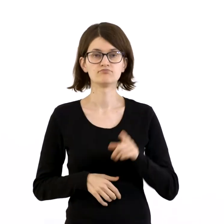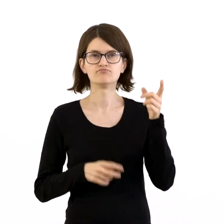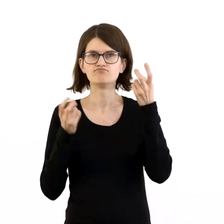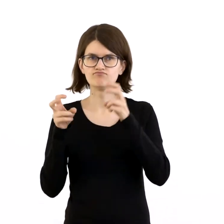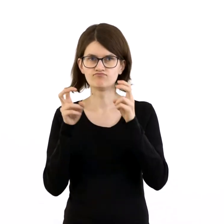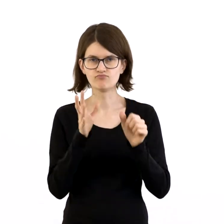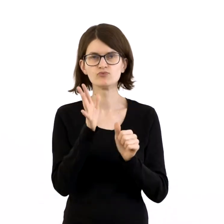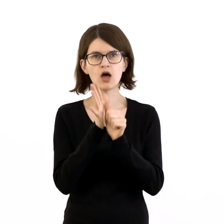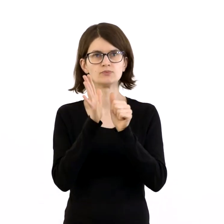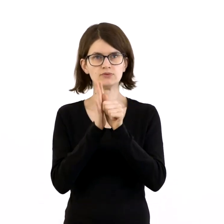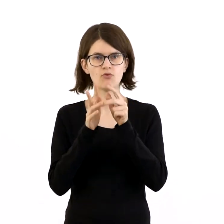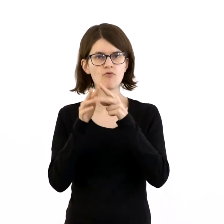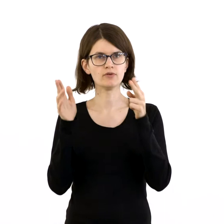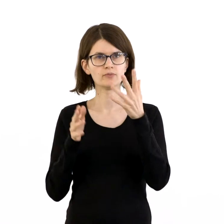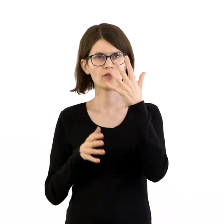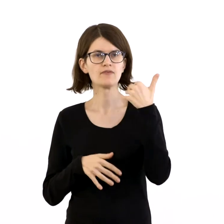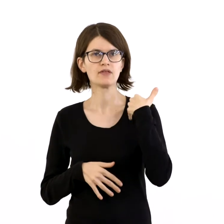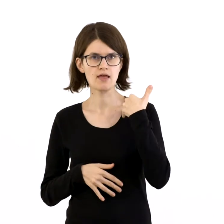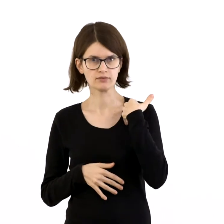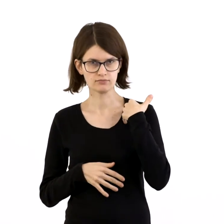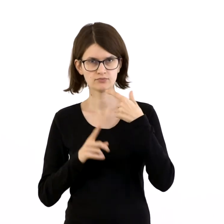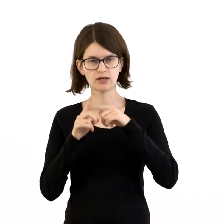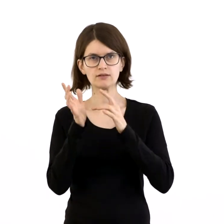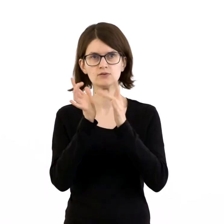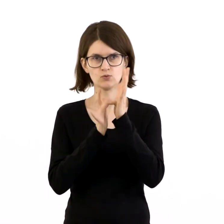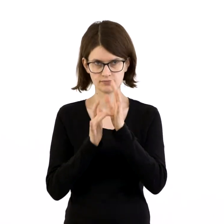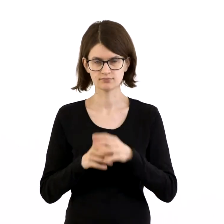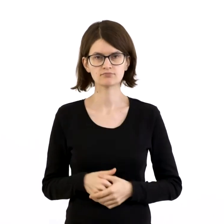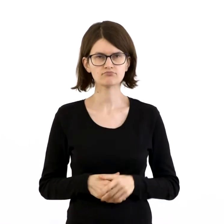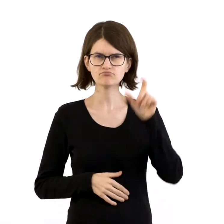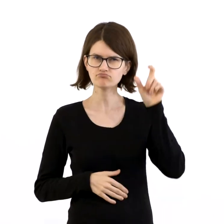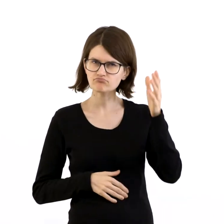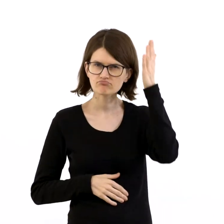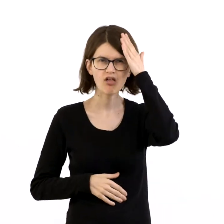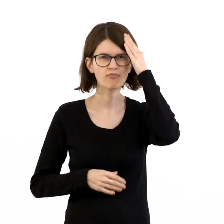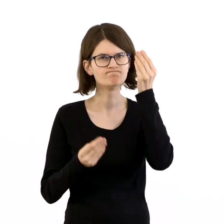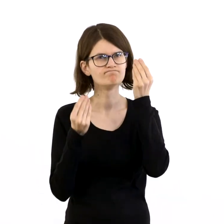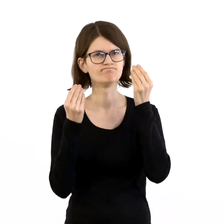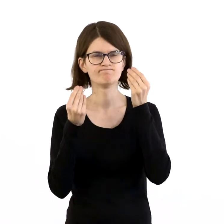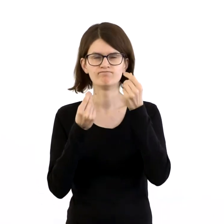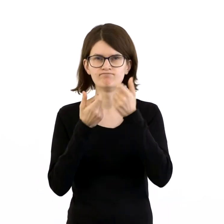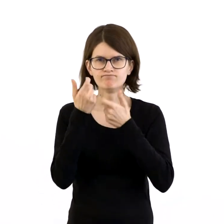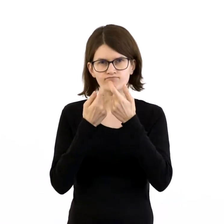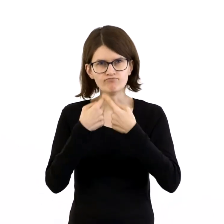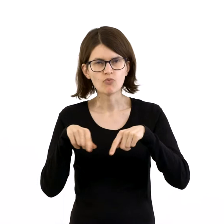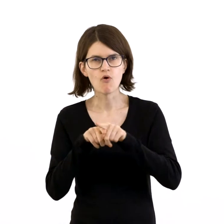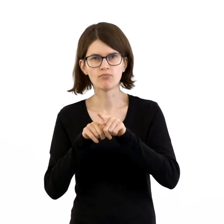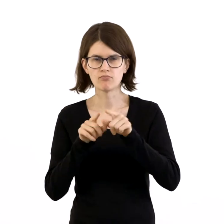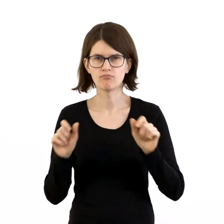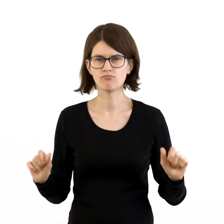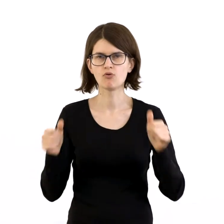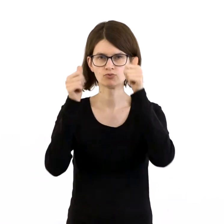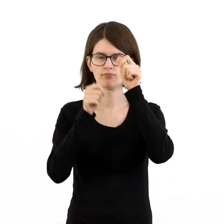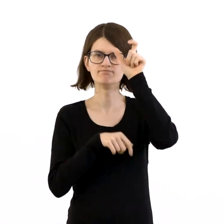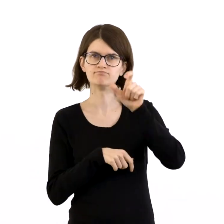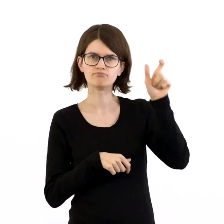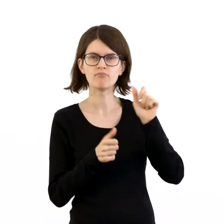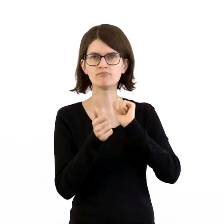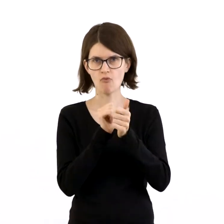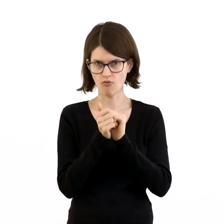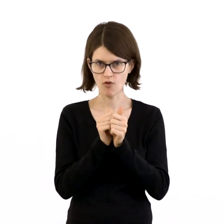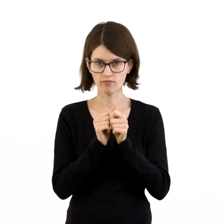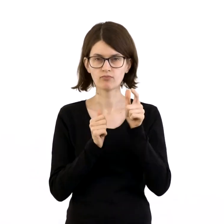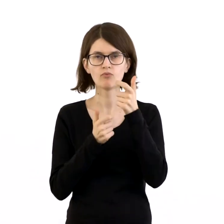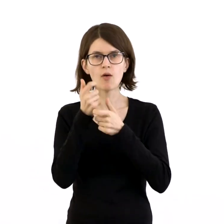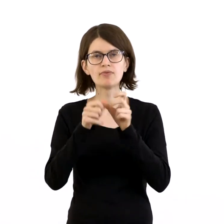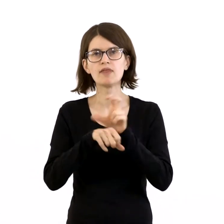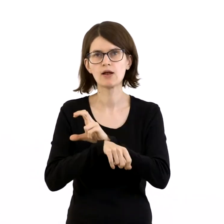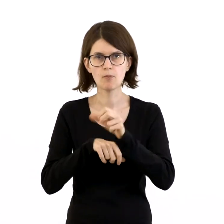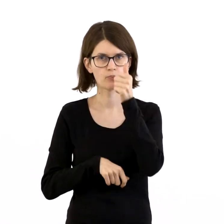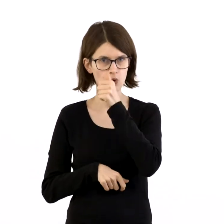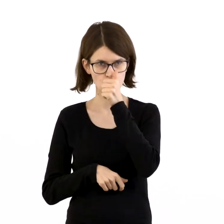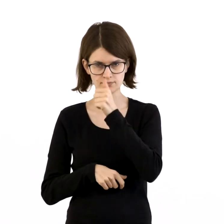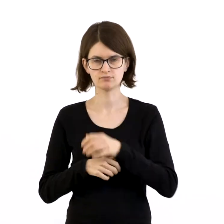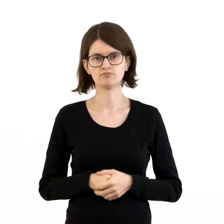Tworzył w V wieku p.n.e., znany był z doskonale wykonanych w brązie posągów atletów.